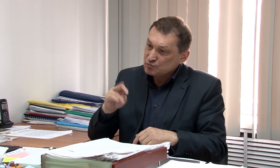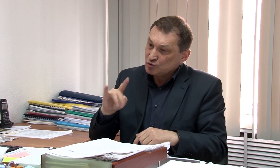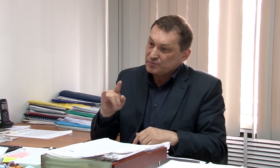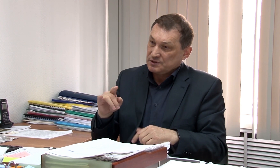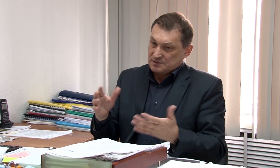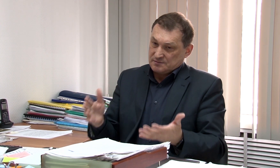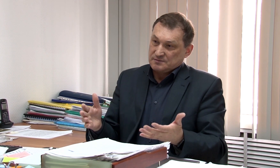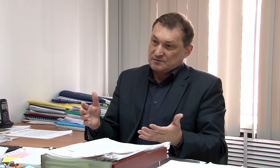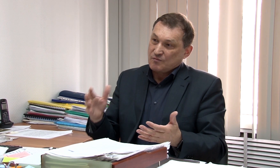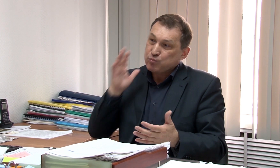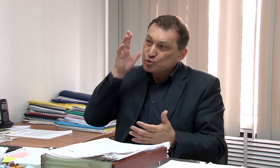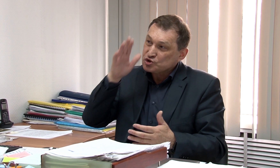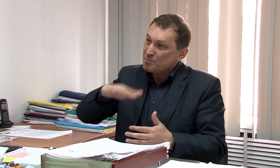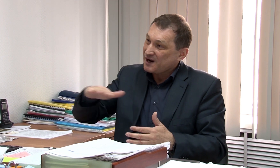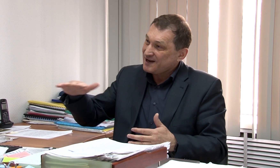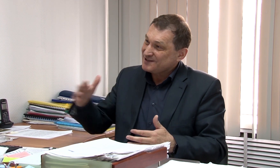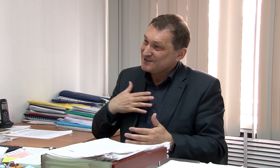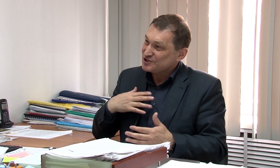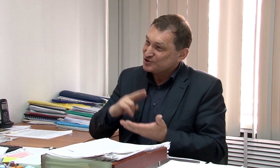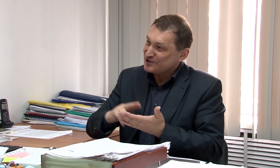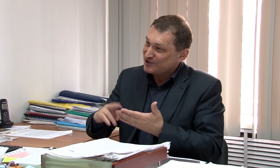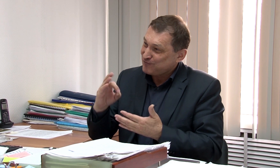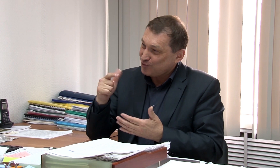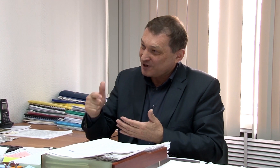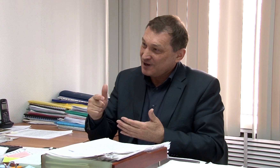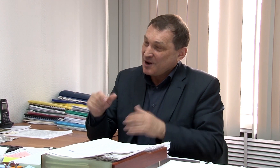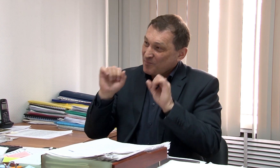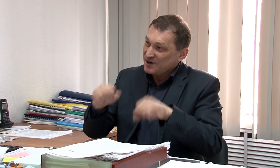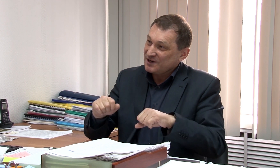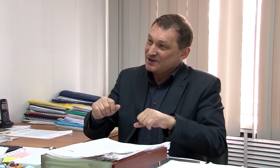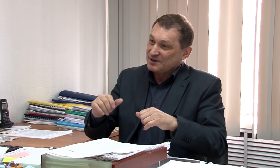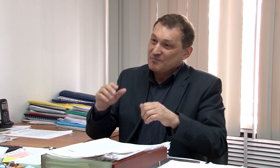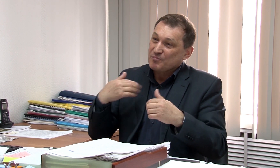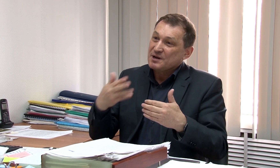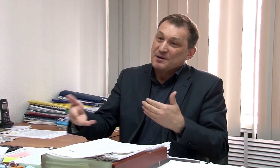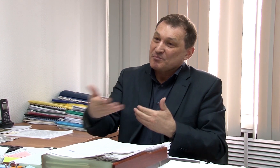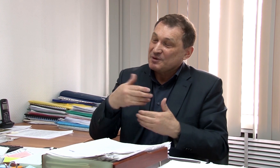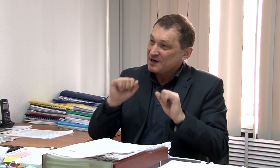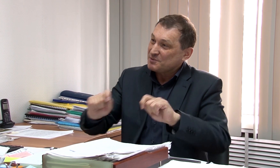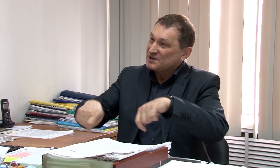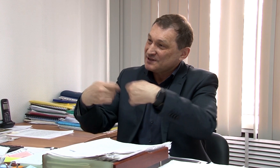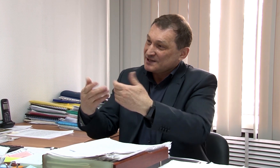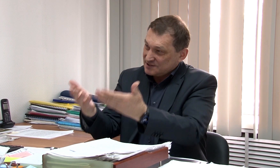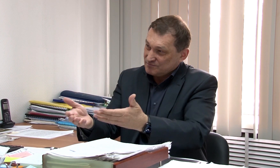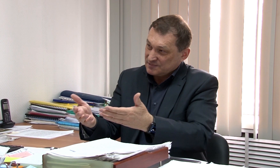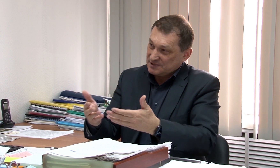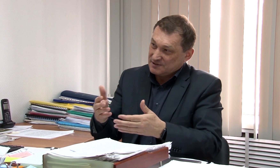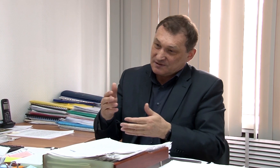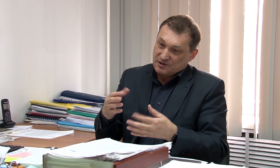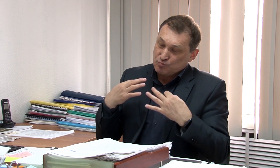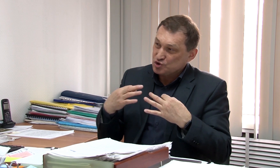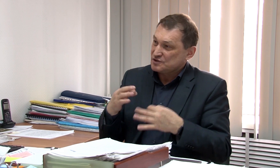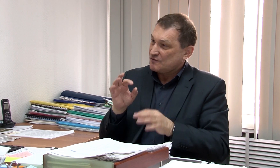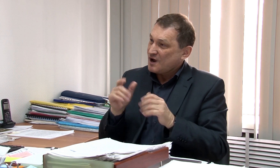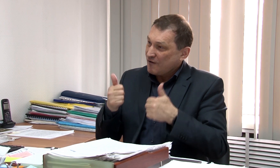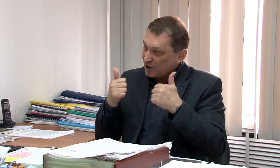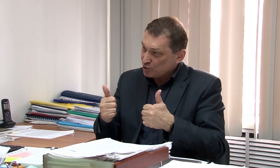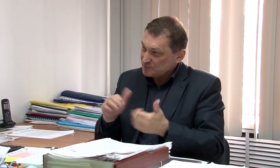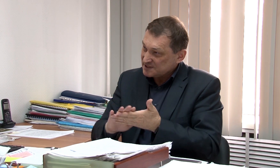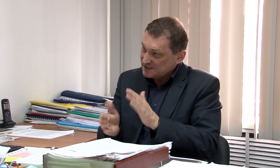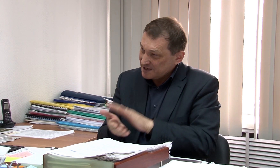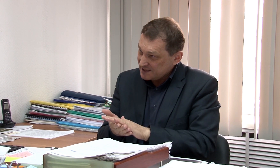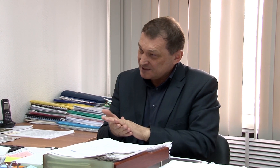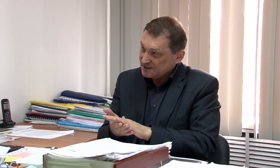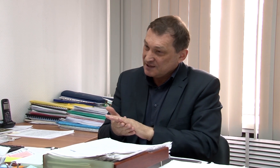с тем, чтобы будущему поколению членов ВОГ мы могли передать имущество, находящееся в хорошем состоянии...